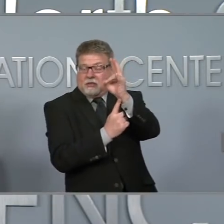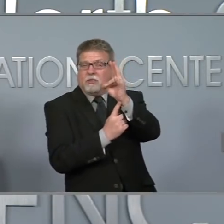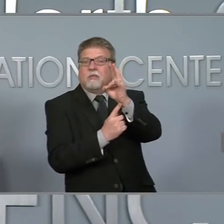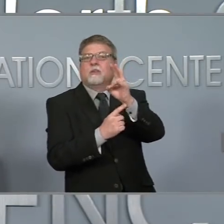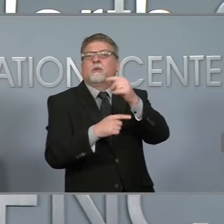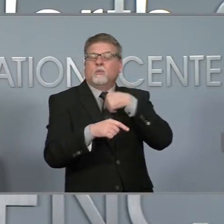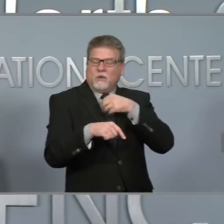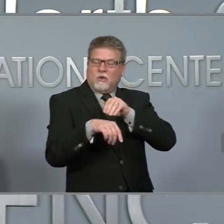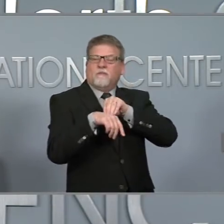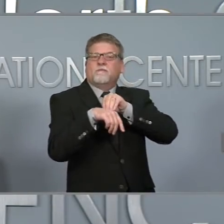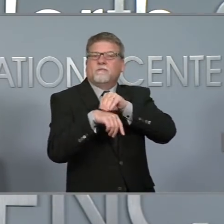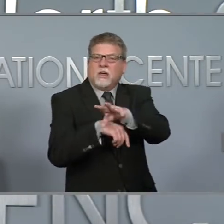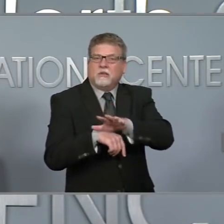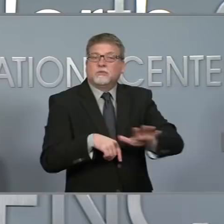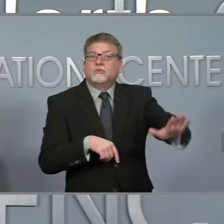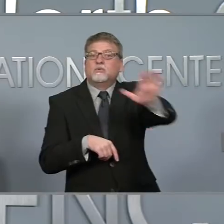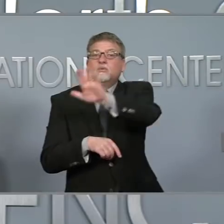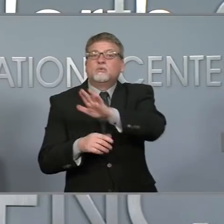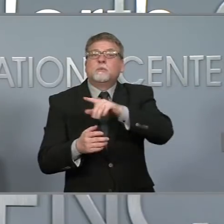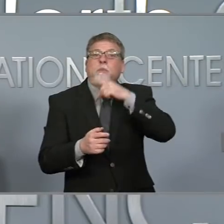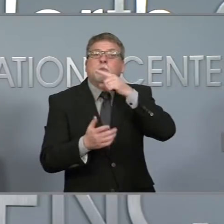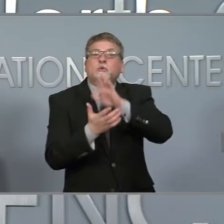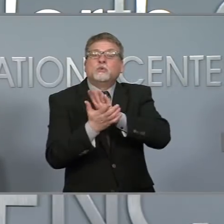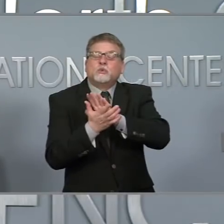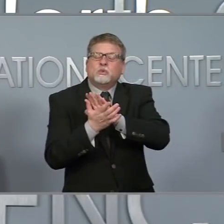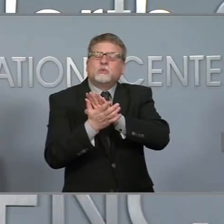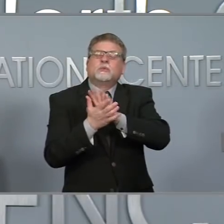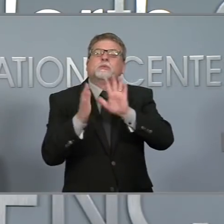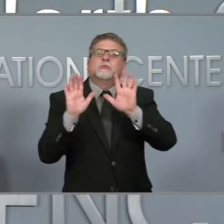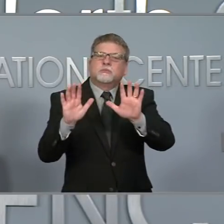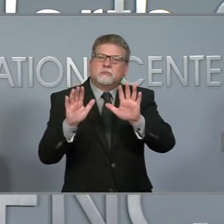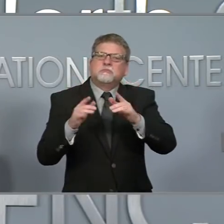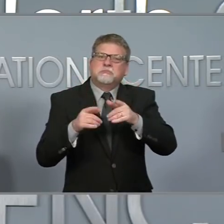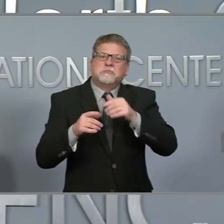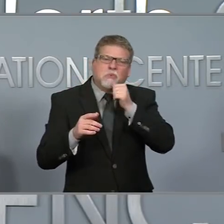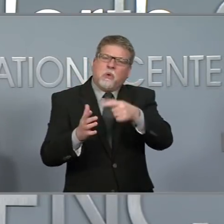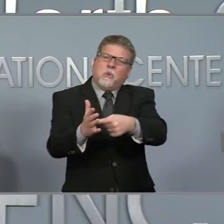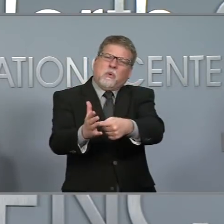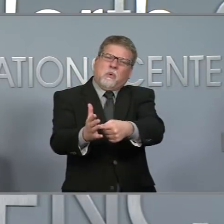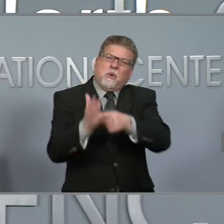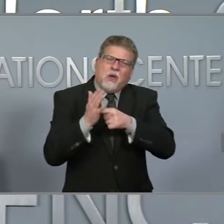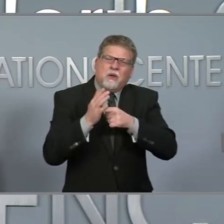lugares de bajo riesgo, empezando.